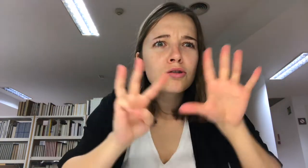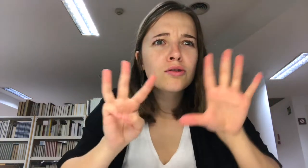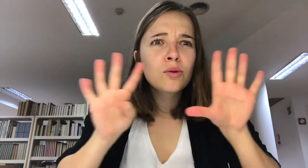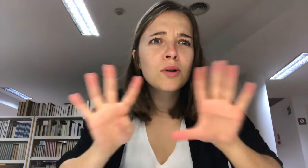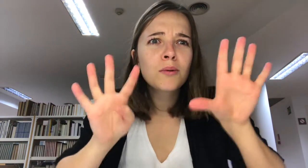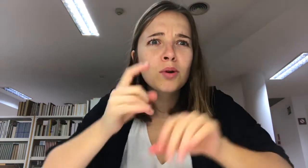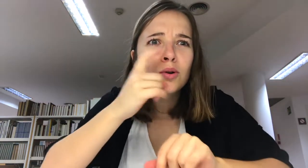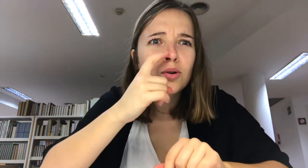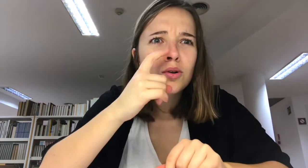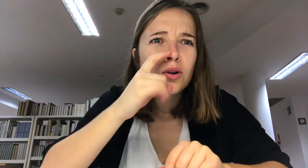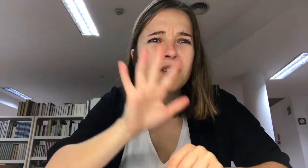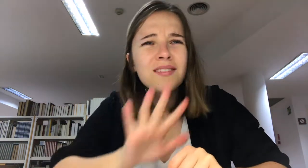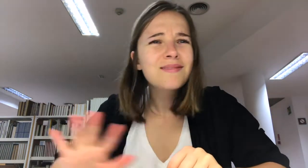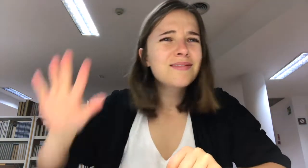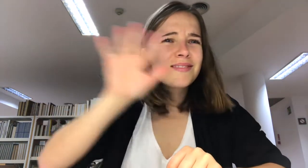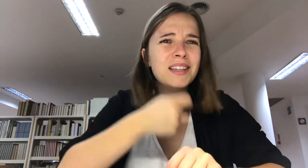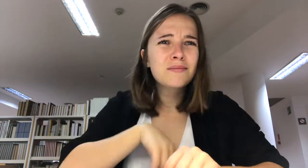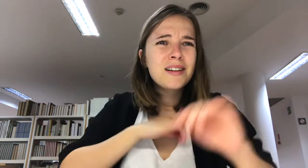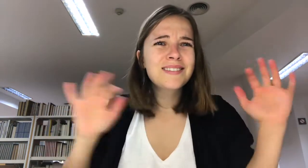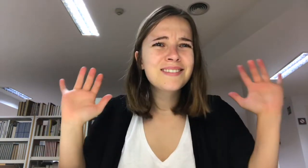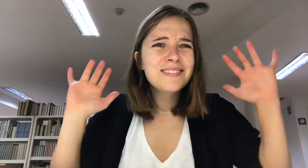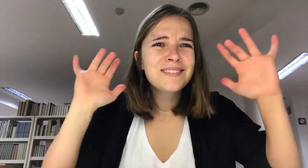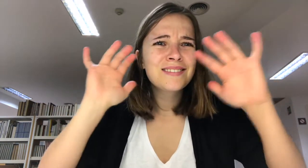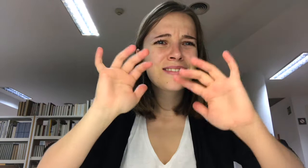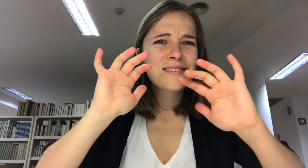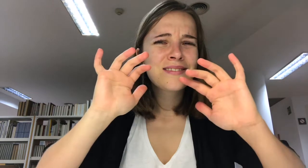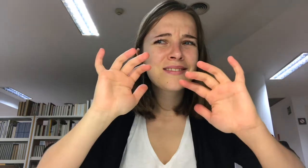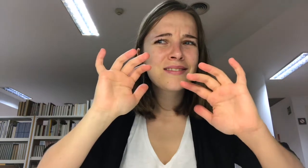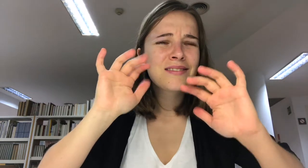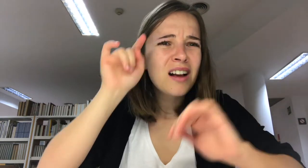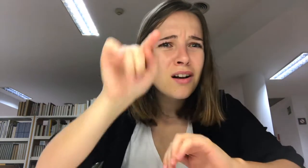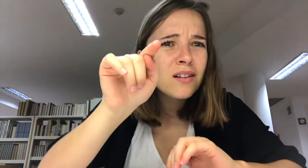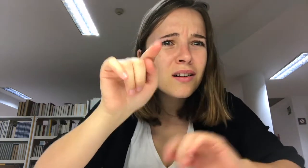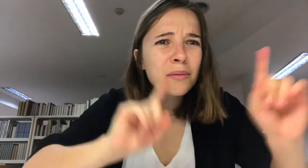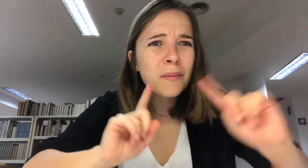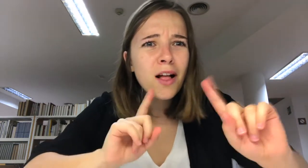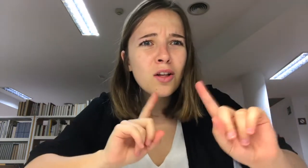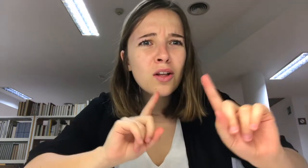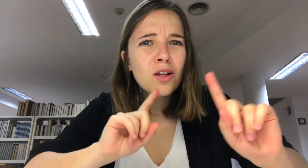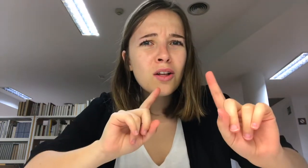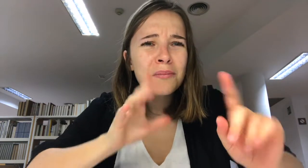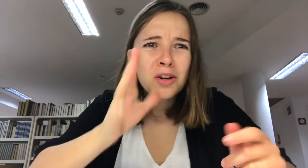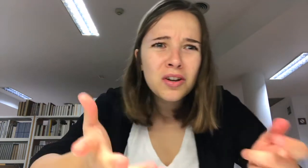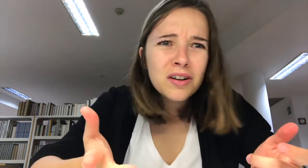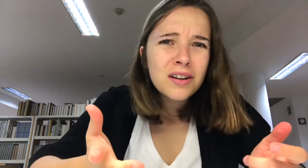¿Qué habrá los días 8 y 9 de junio? ¿A dónde acudirá la gente desde diferentes puntos de España? ¿A Bilbao? ¿Por qué?